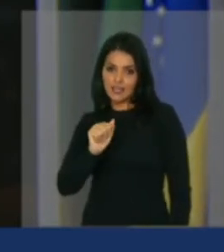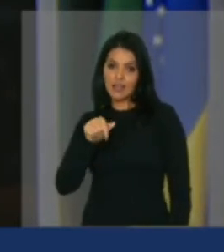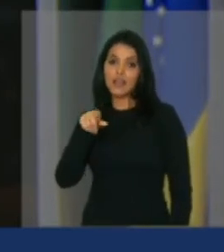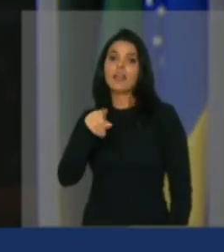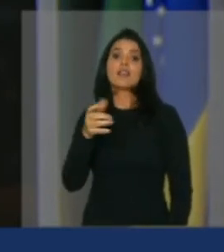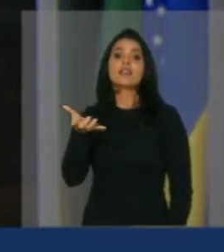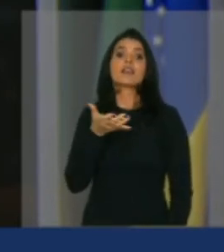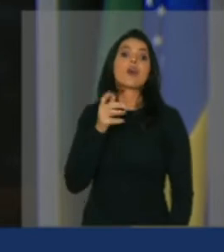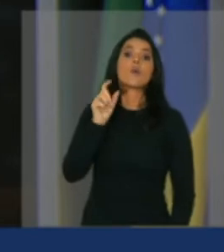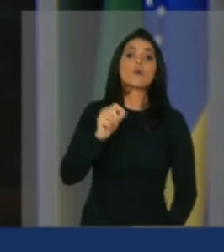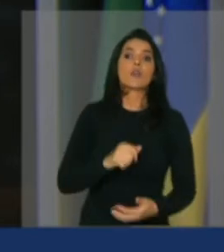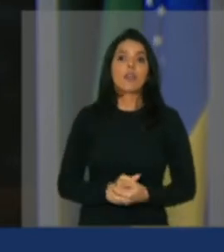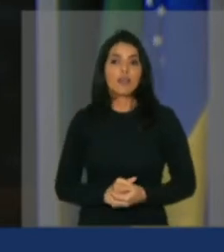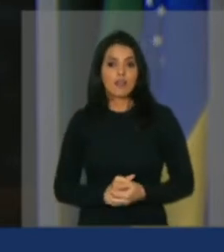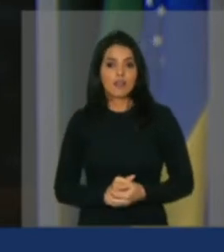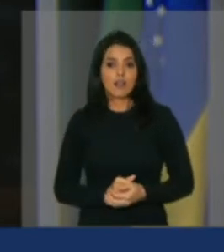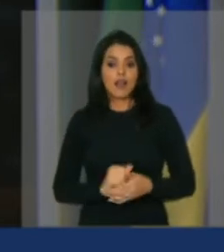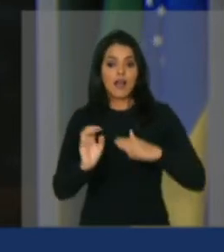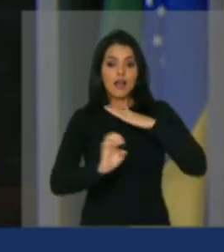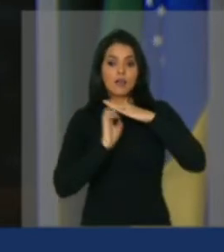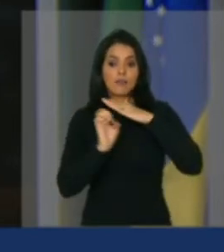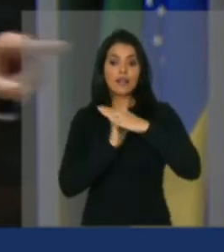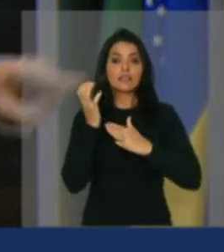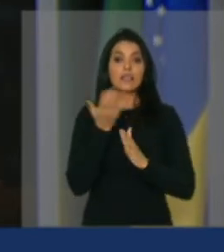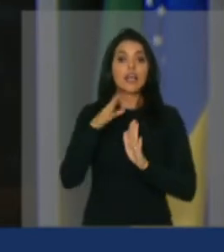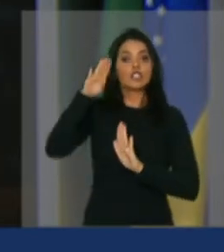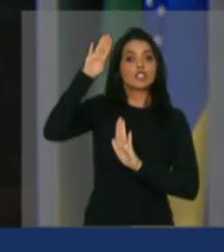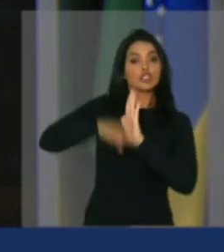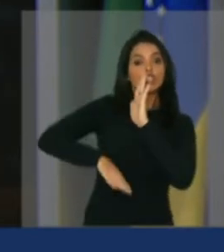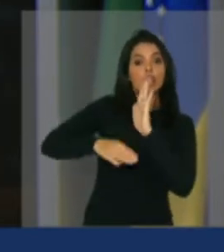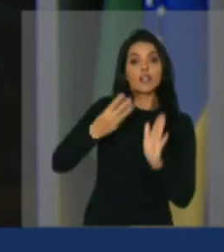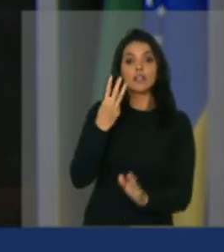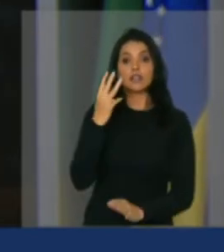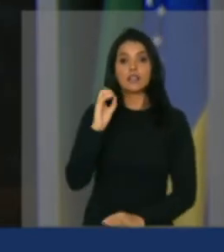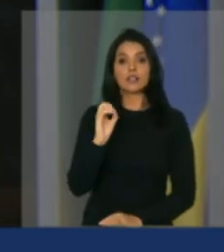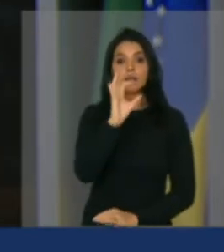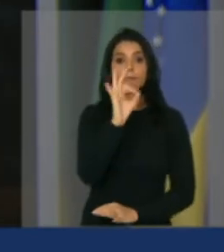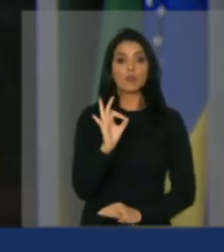QUERENDO TIRAR 30 POR CENTO DO SALÁRIO DE TODOS OS TERCEIRIZADOS DESTA CASA,